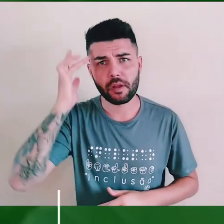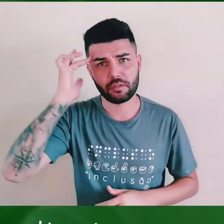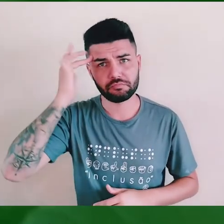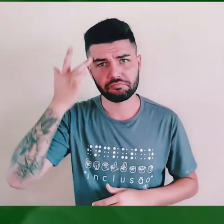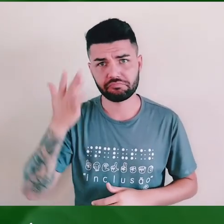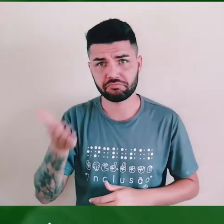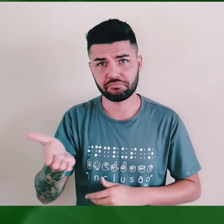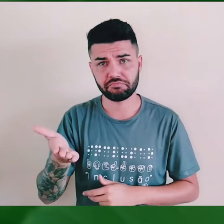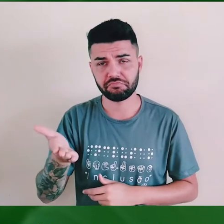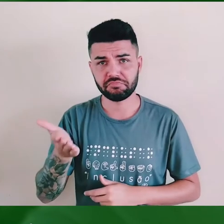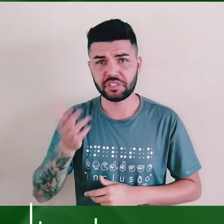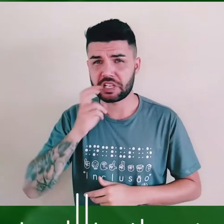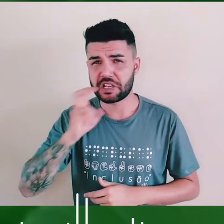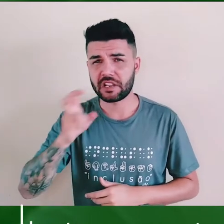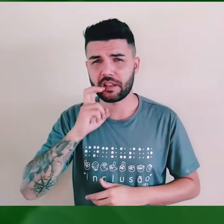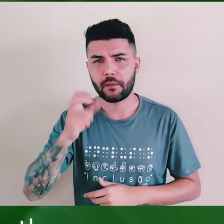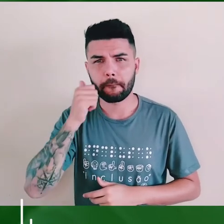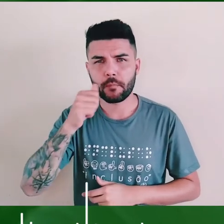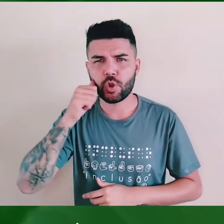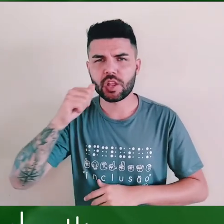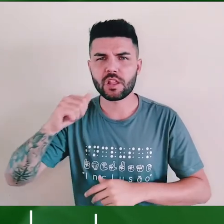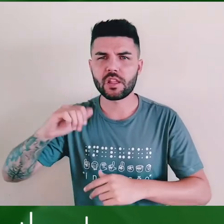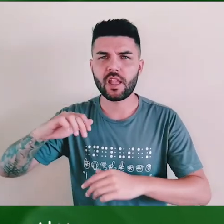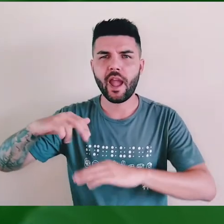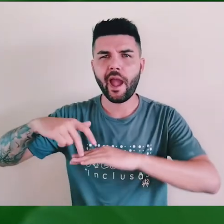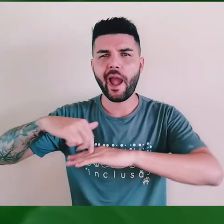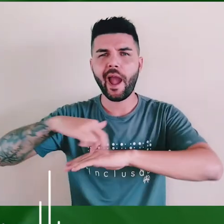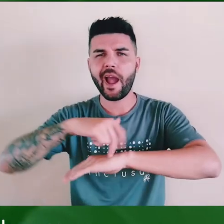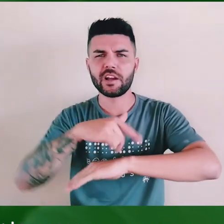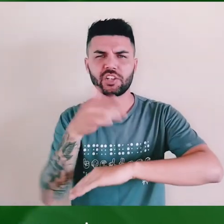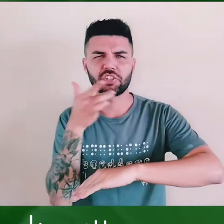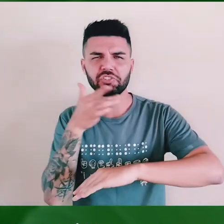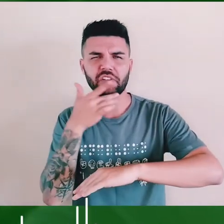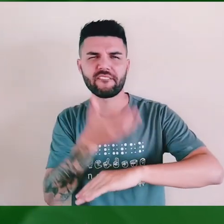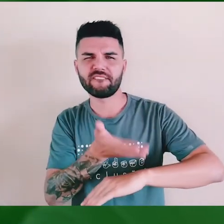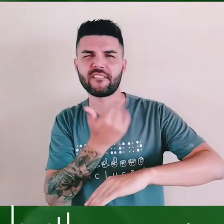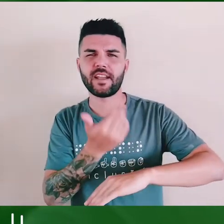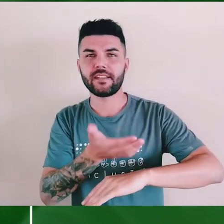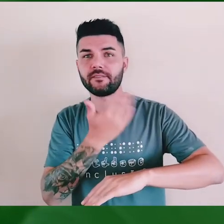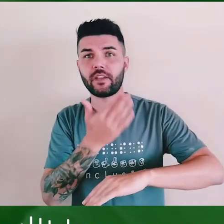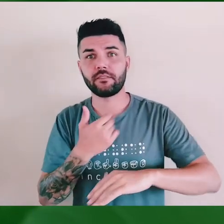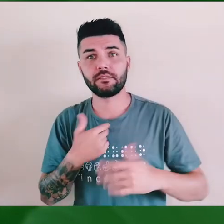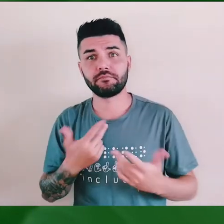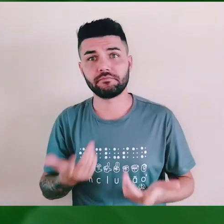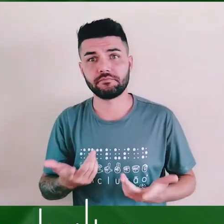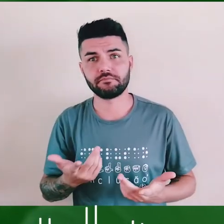mulher bonita e a torcida cantava Vem pra Galoucura Vem! E não só o Atlético, mas